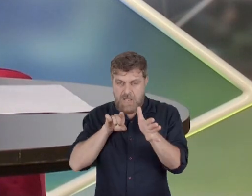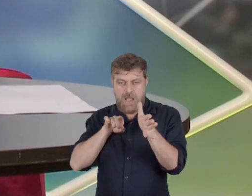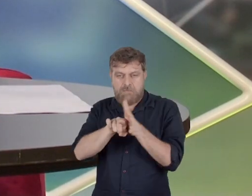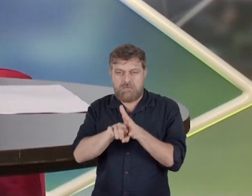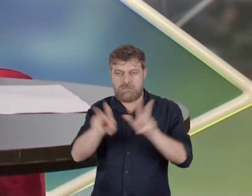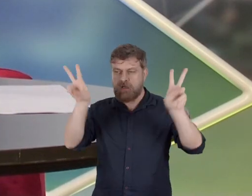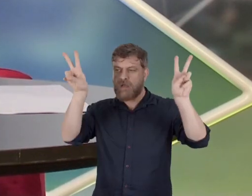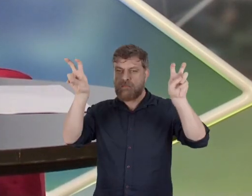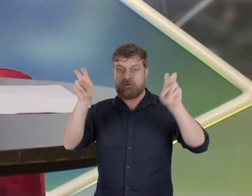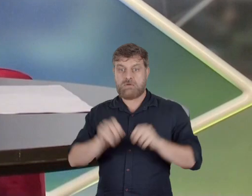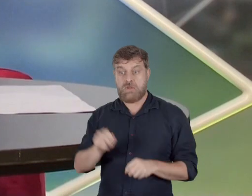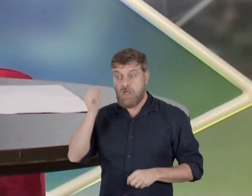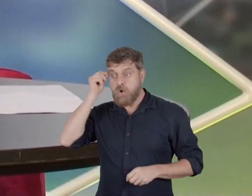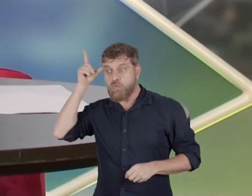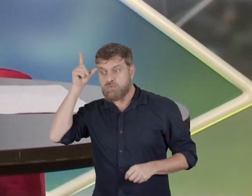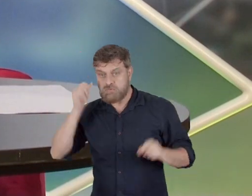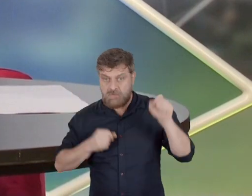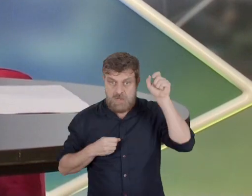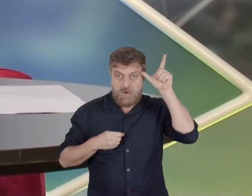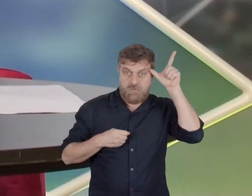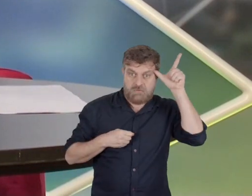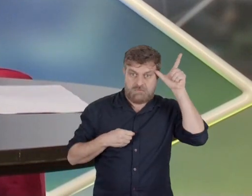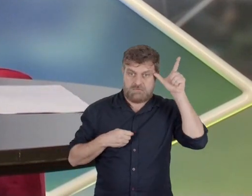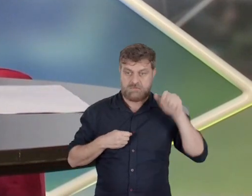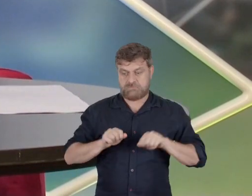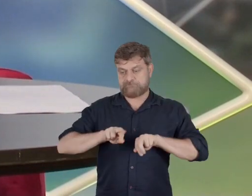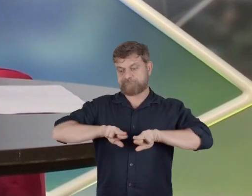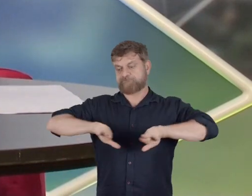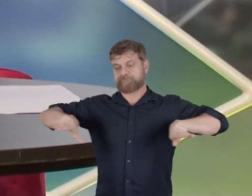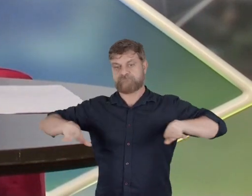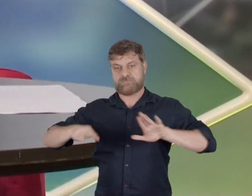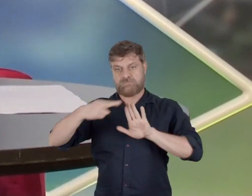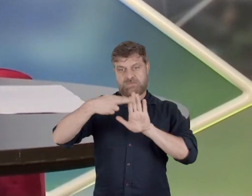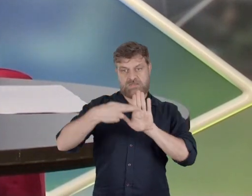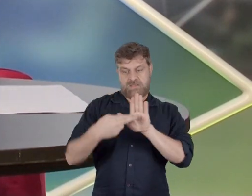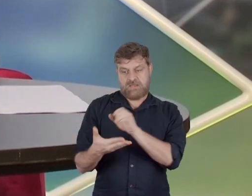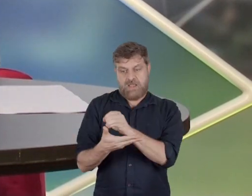Então, cada cultura tem um tipo de princípio distinto?